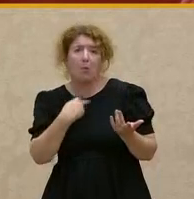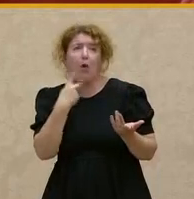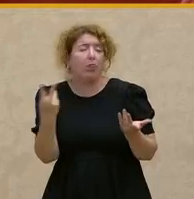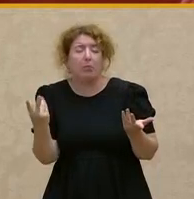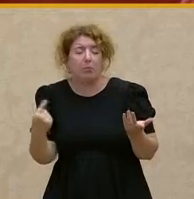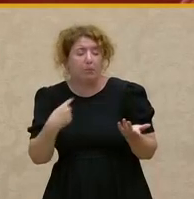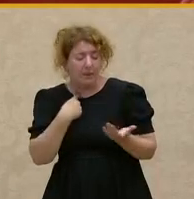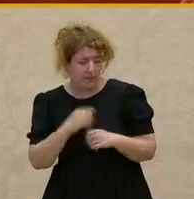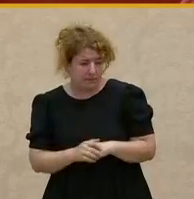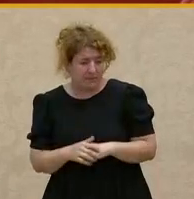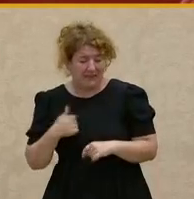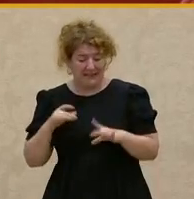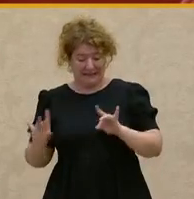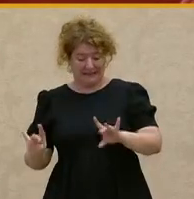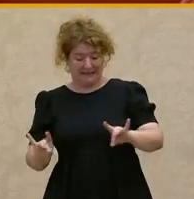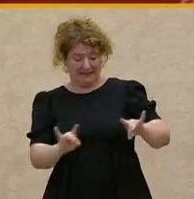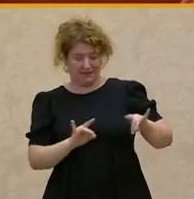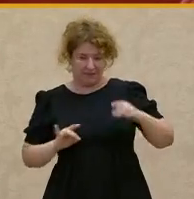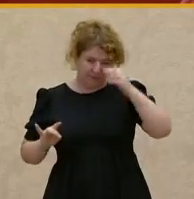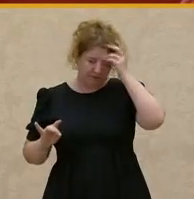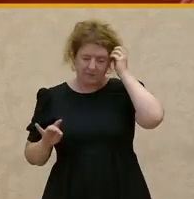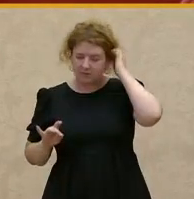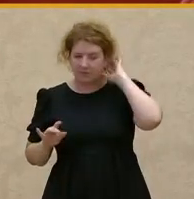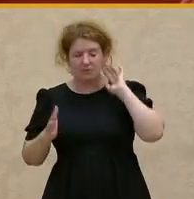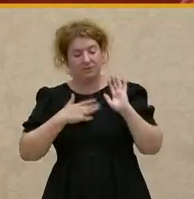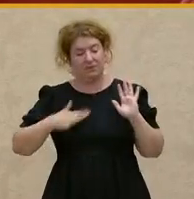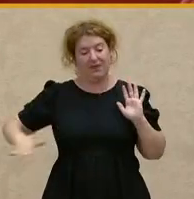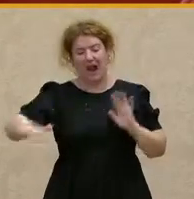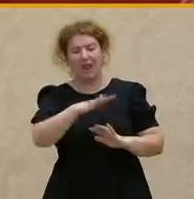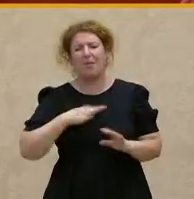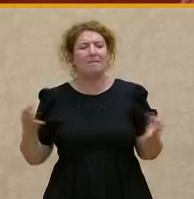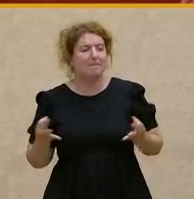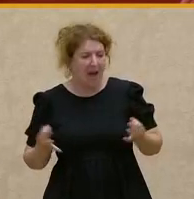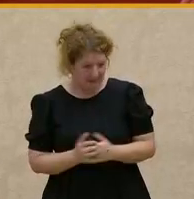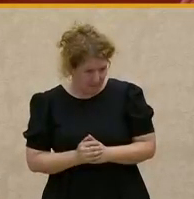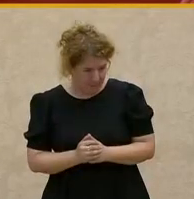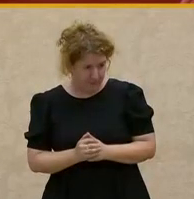de mi sentido del tacto para entender lo que sucede a mi alrededor. Sin embargo a menudo me